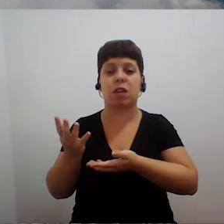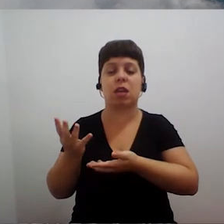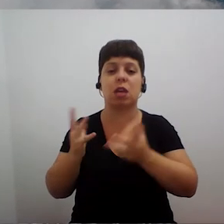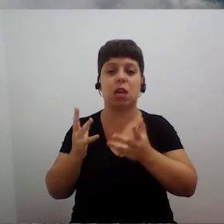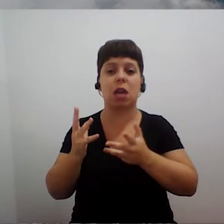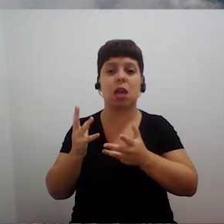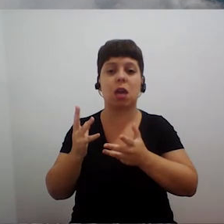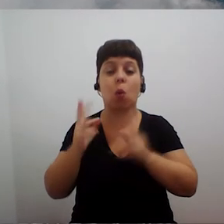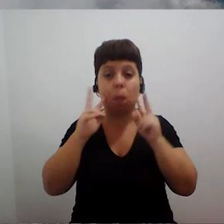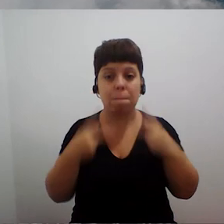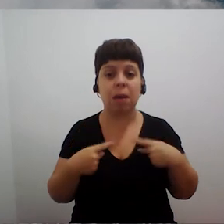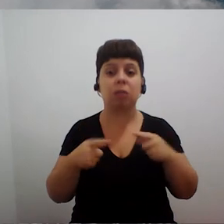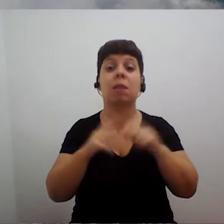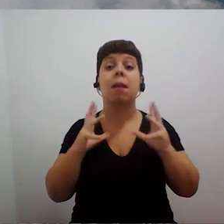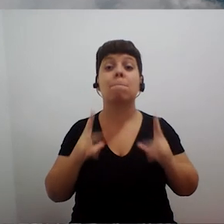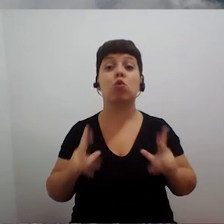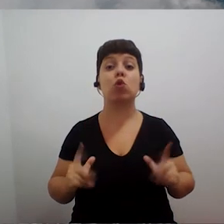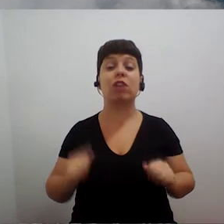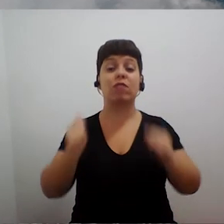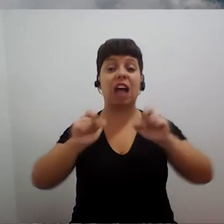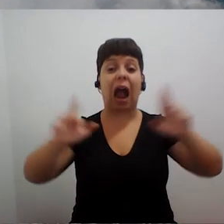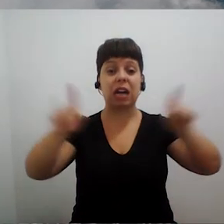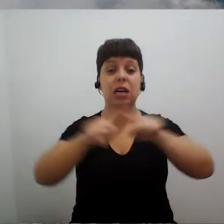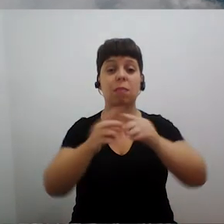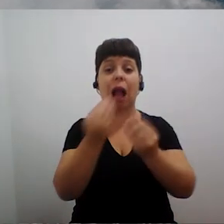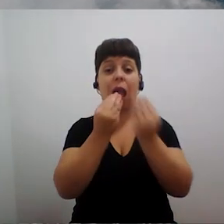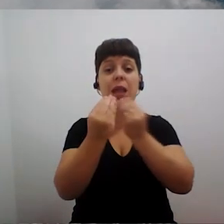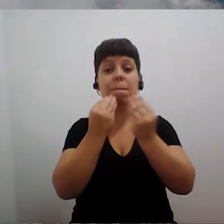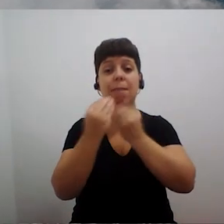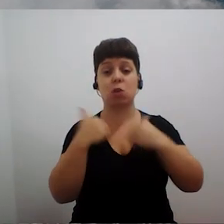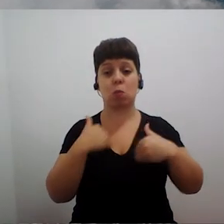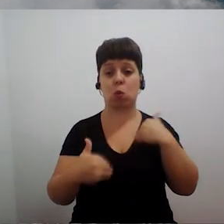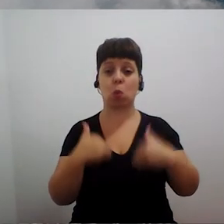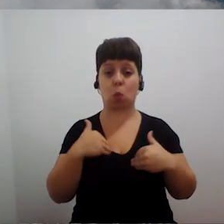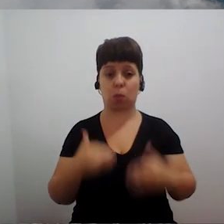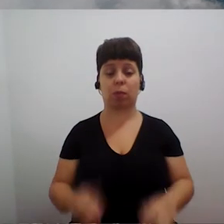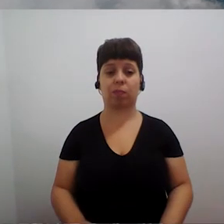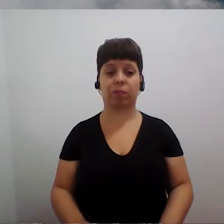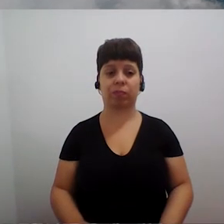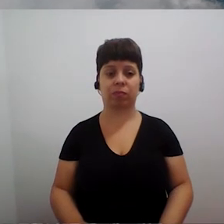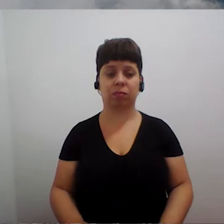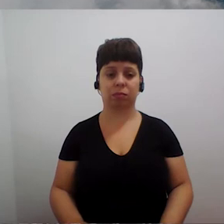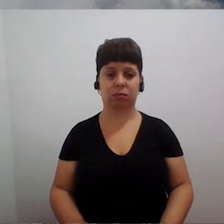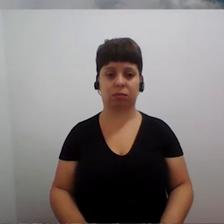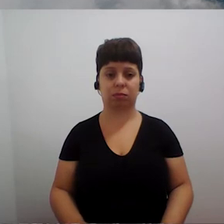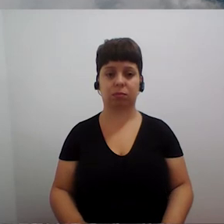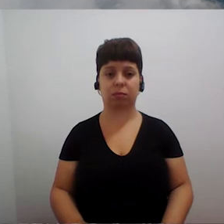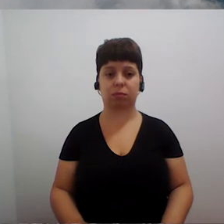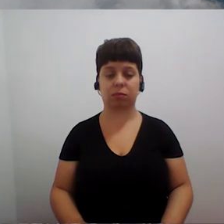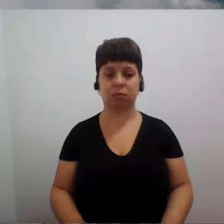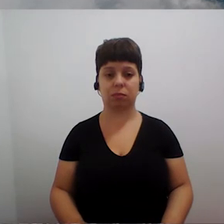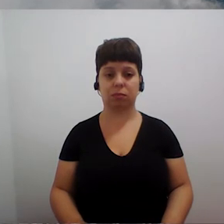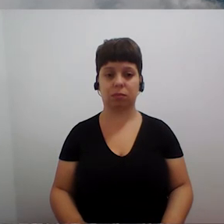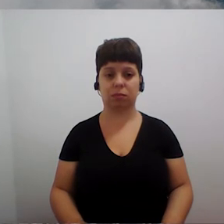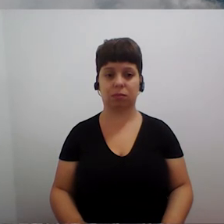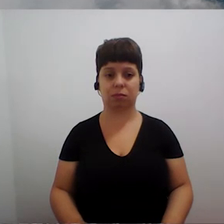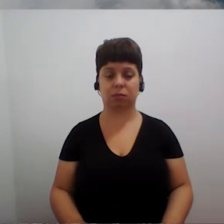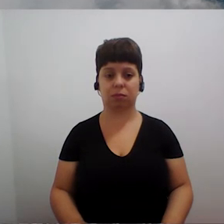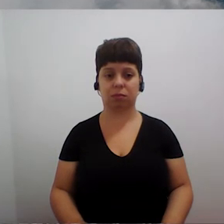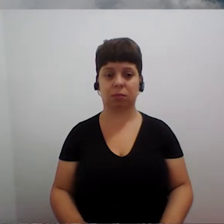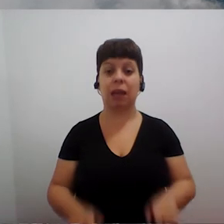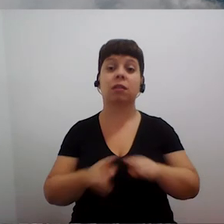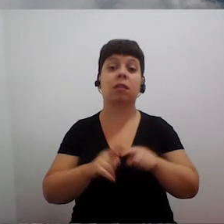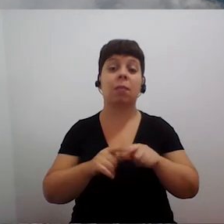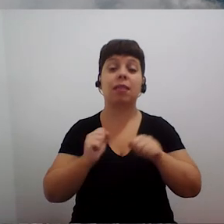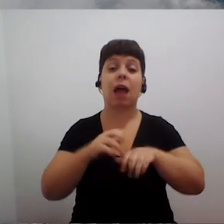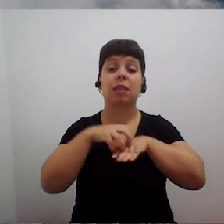como alimento para o corpo dele e também como meio de transporte que usa quando viaja e muda